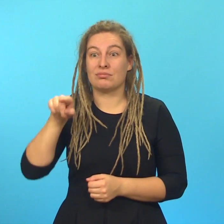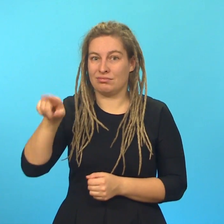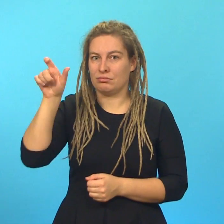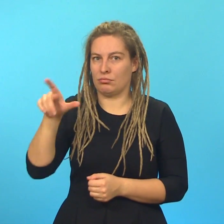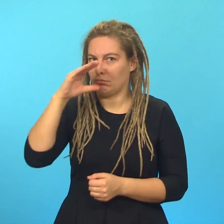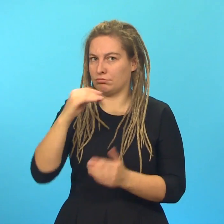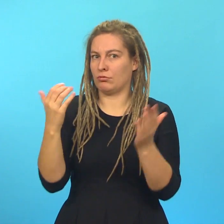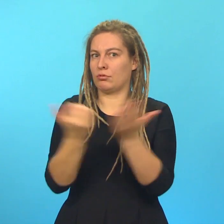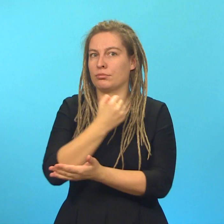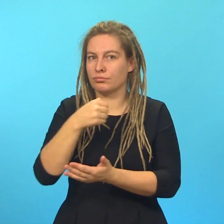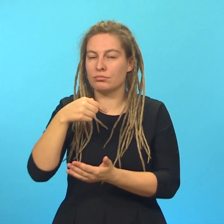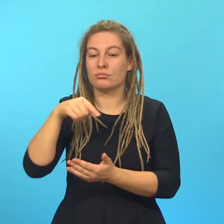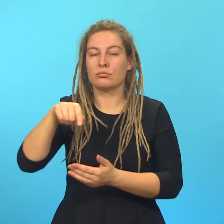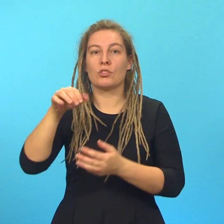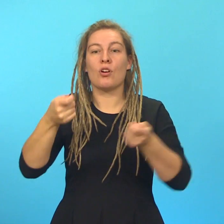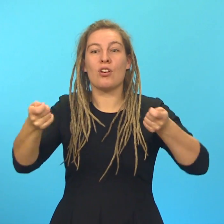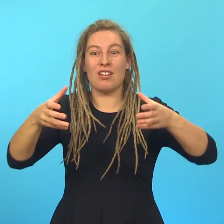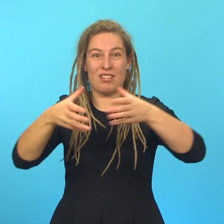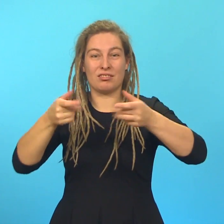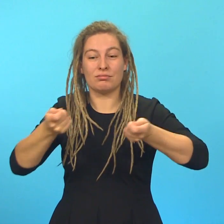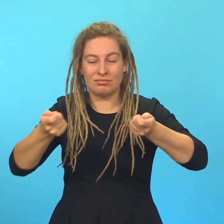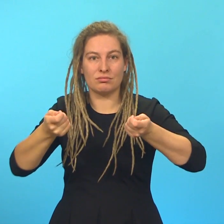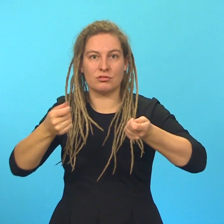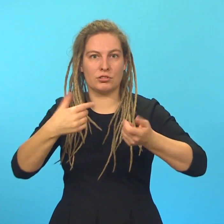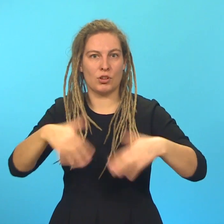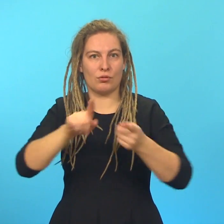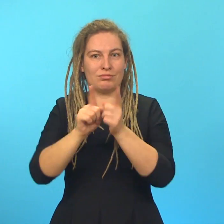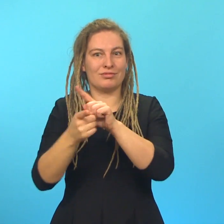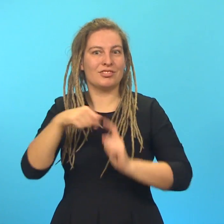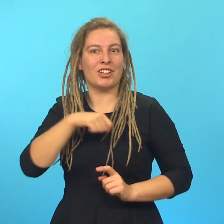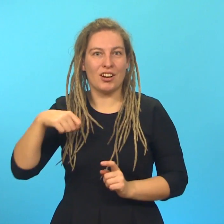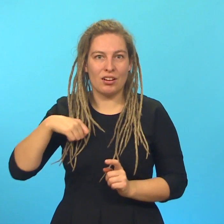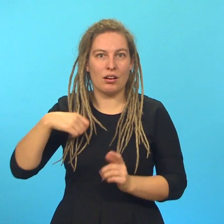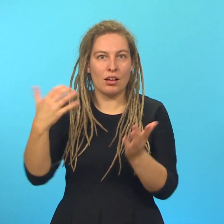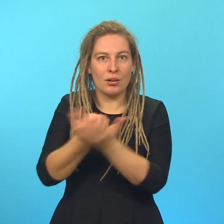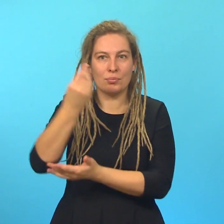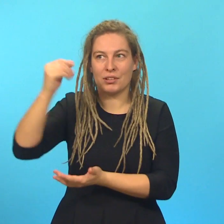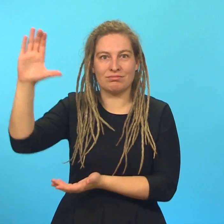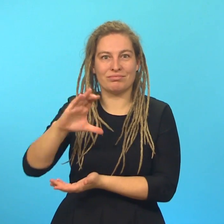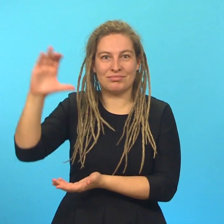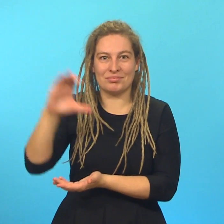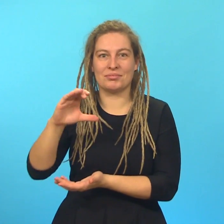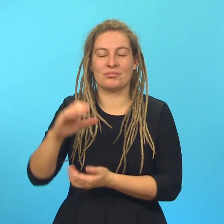Jai draugiją pavyko paversti materialiai savarankiška organizacija.